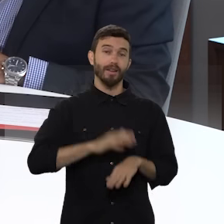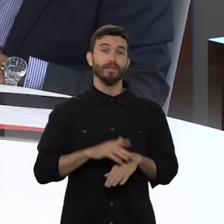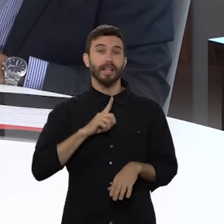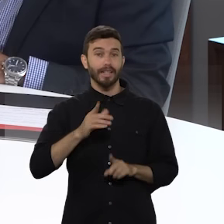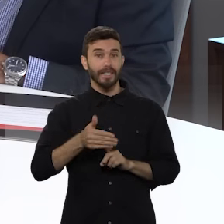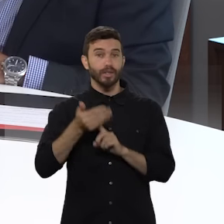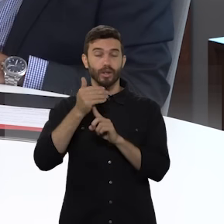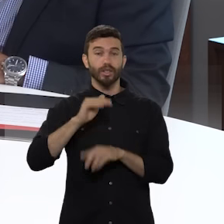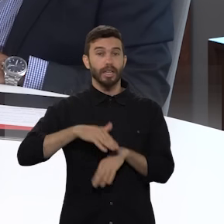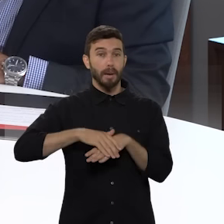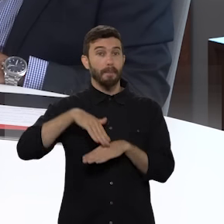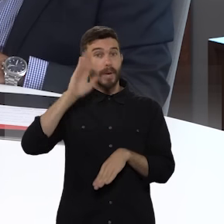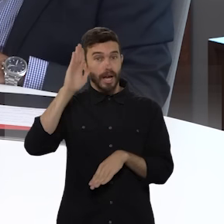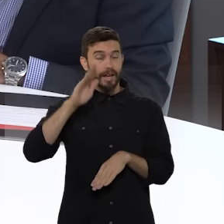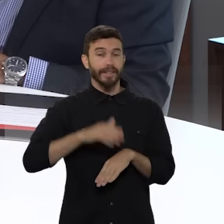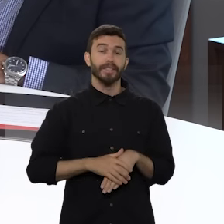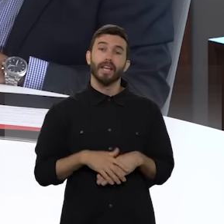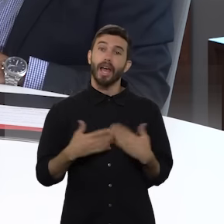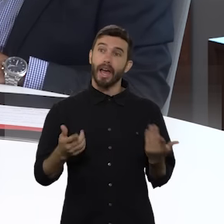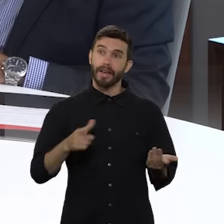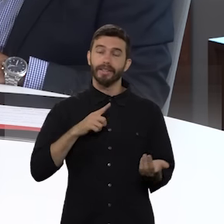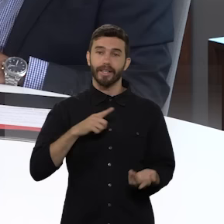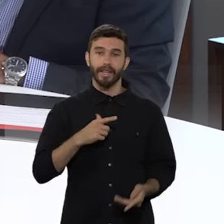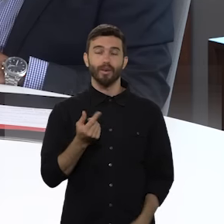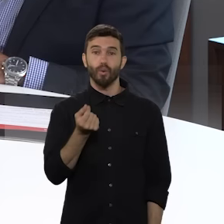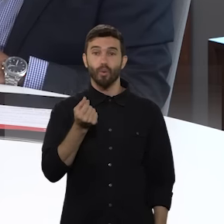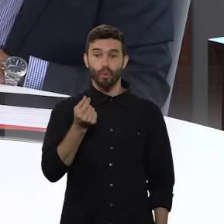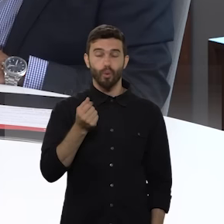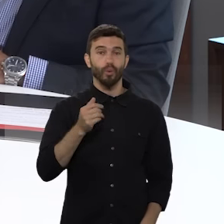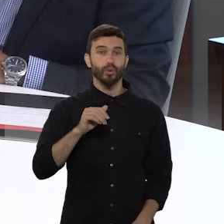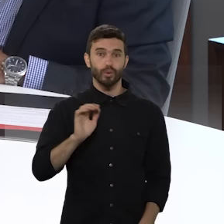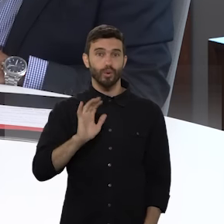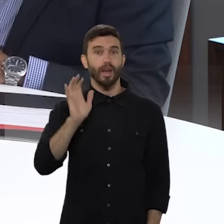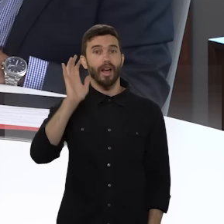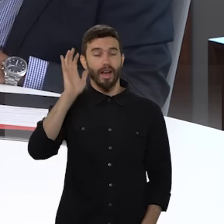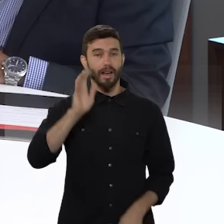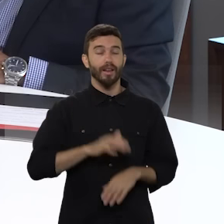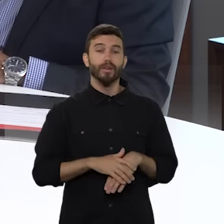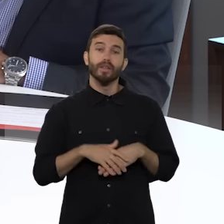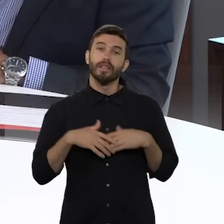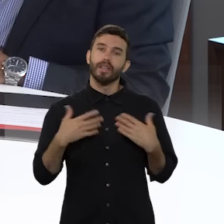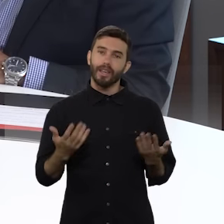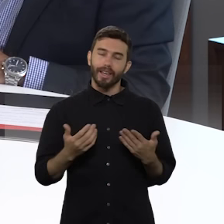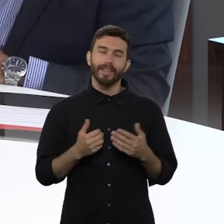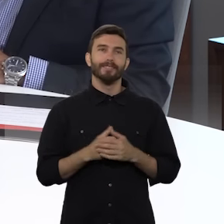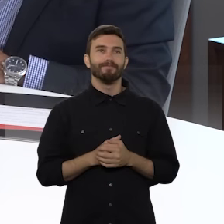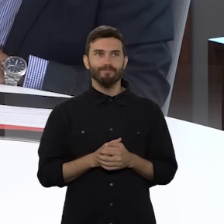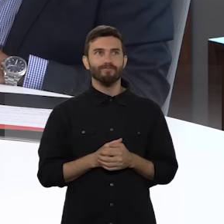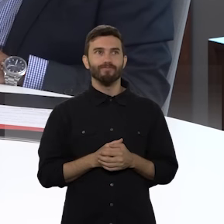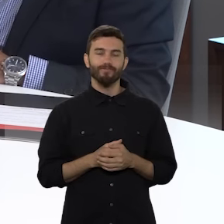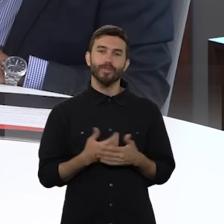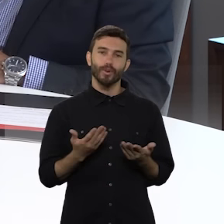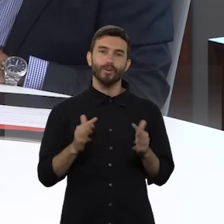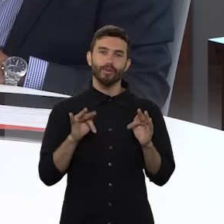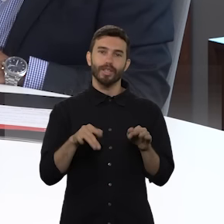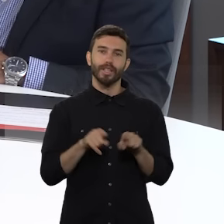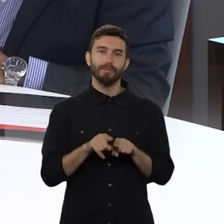tem um custo maior de produção e consequentemente um custo maior para um investimento.